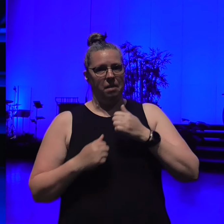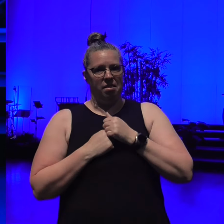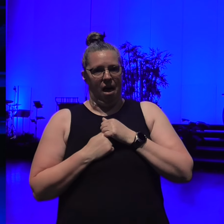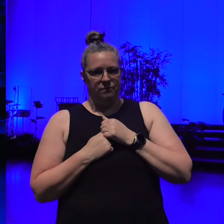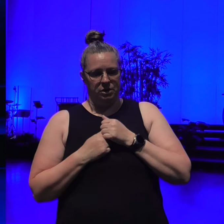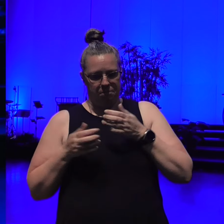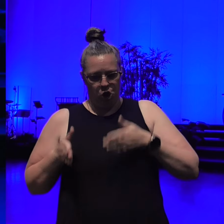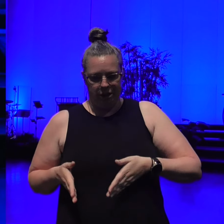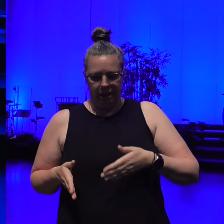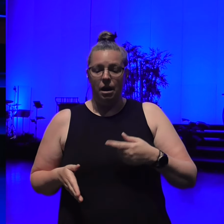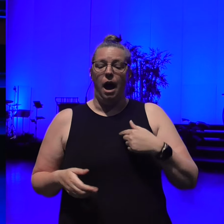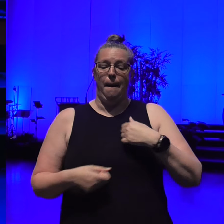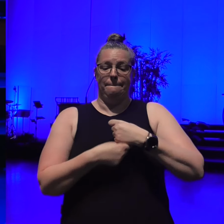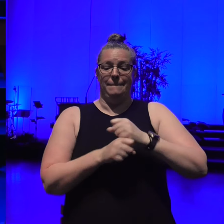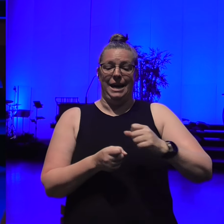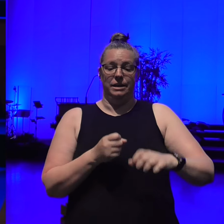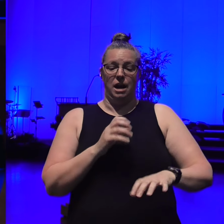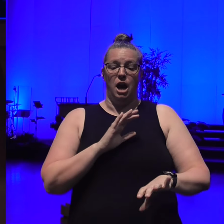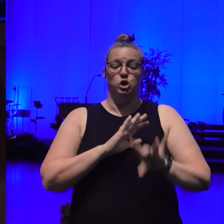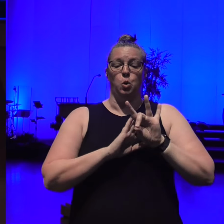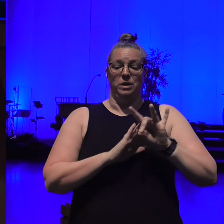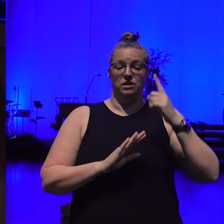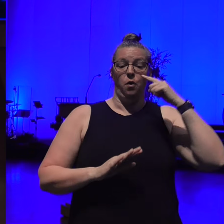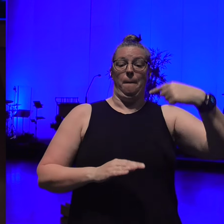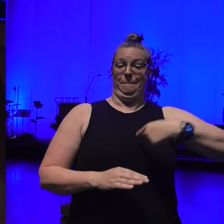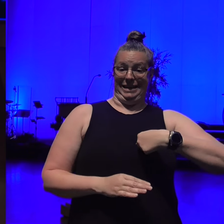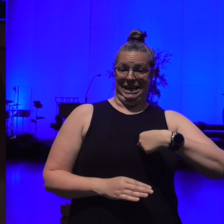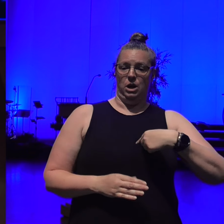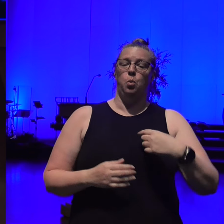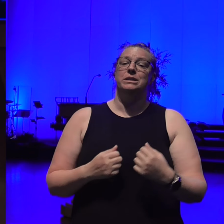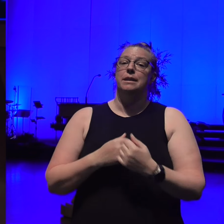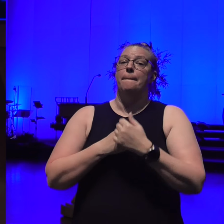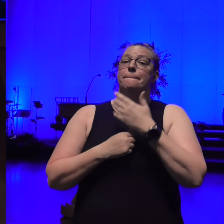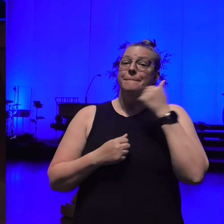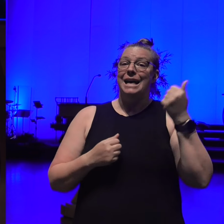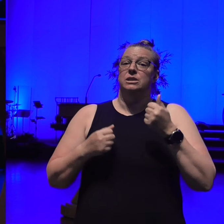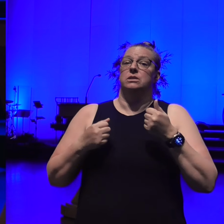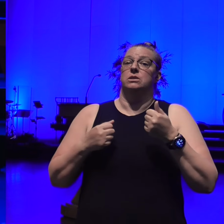que era correcta para mí, que era la mejor manera de amar a esa persona, era sacarla de